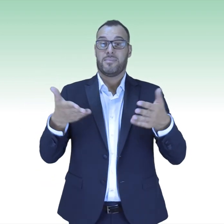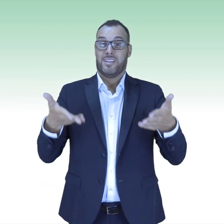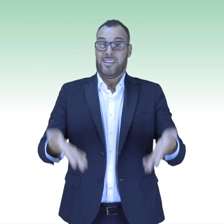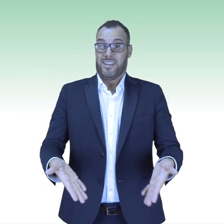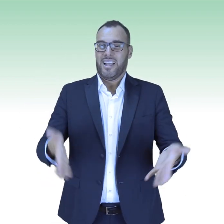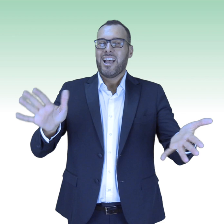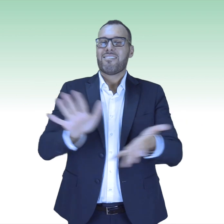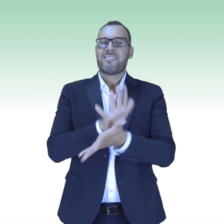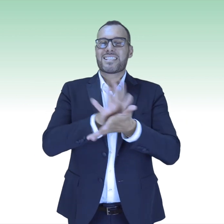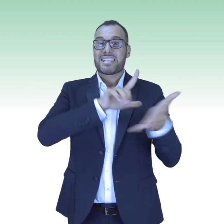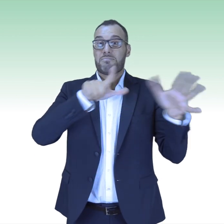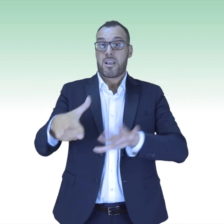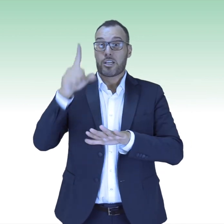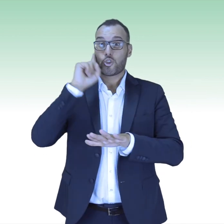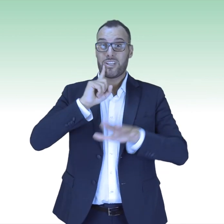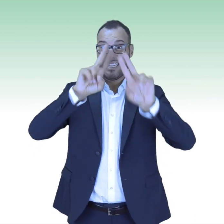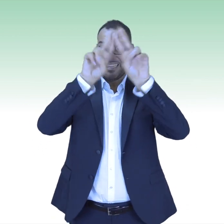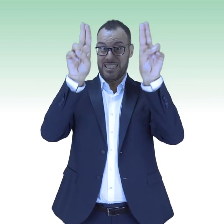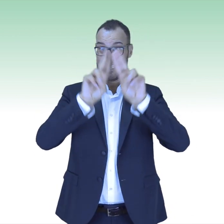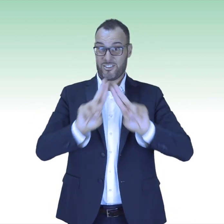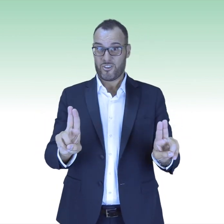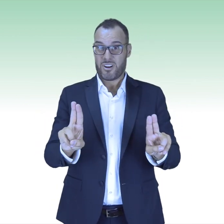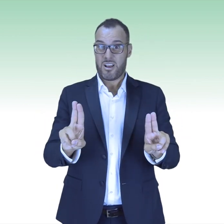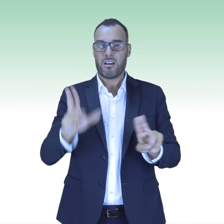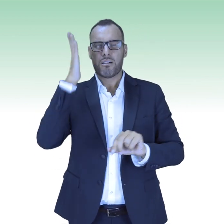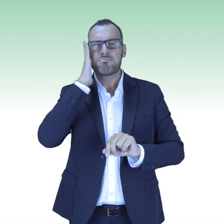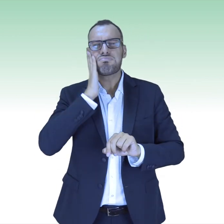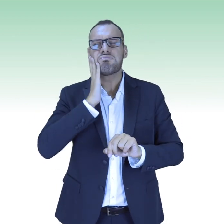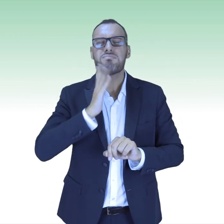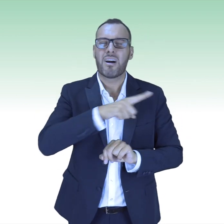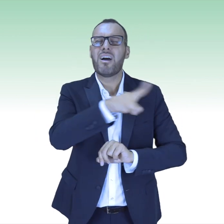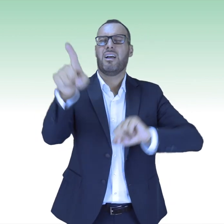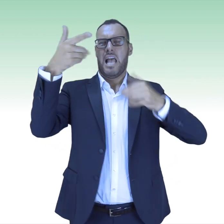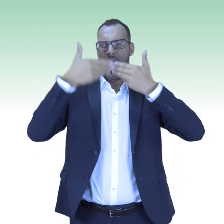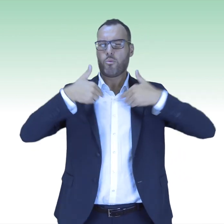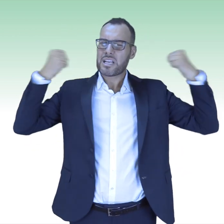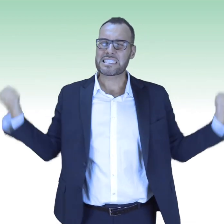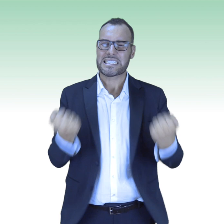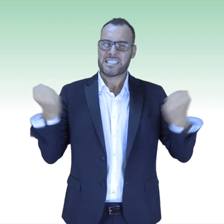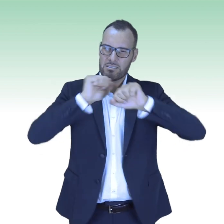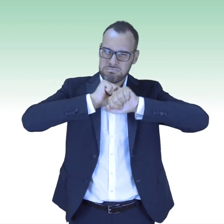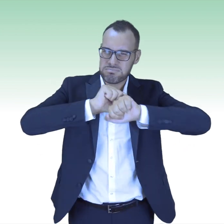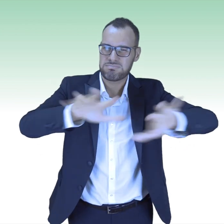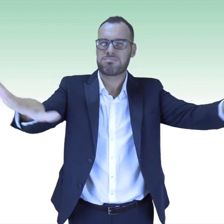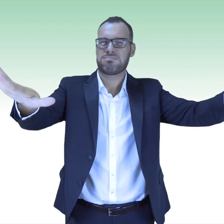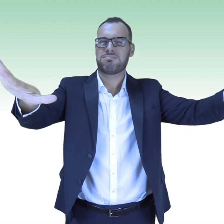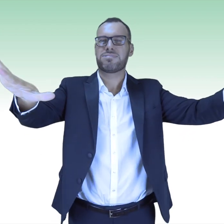Oggi, per aiutarci a diffondere il nostro messaggio, condividi questo video sui social